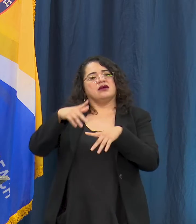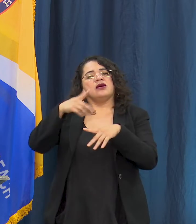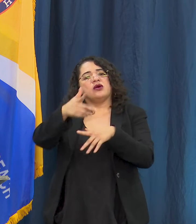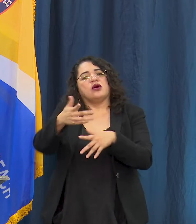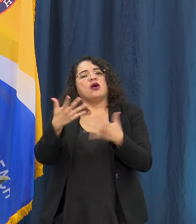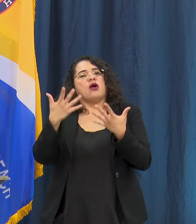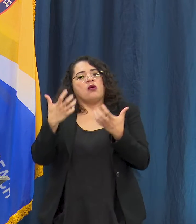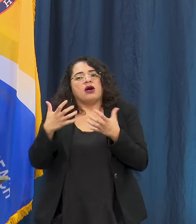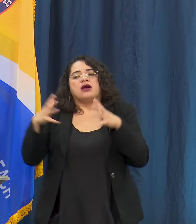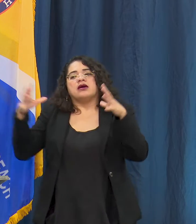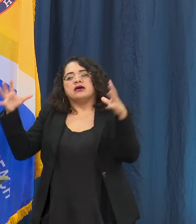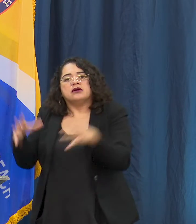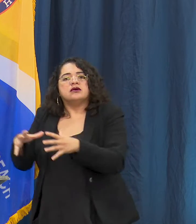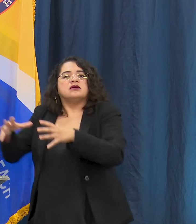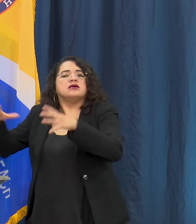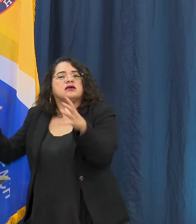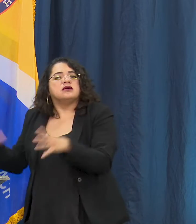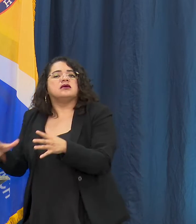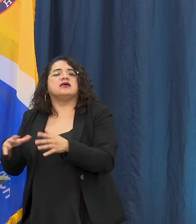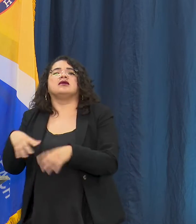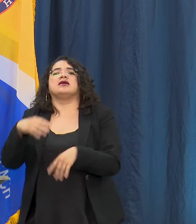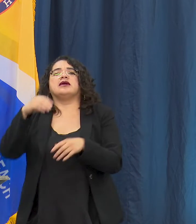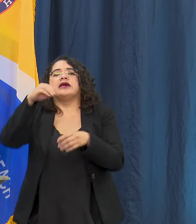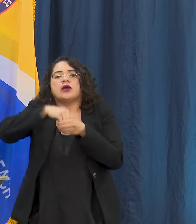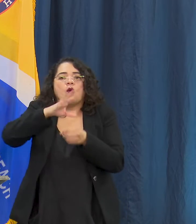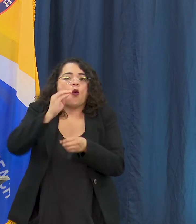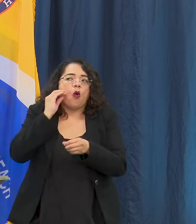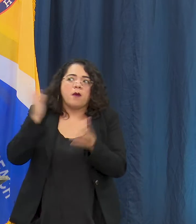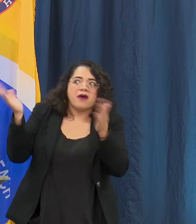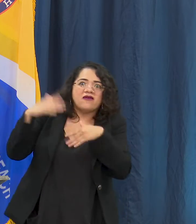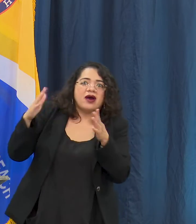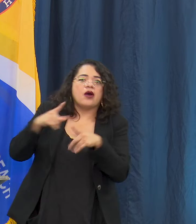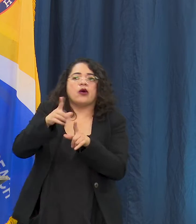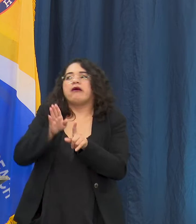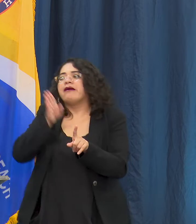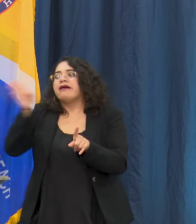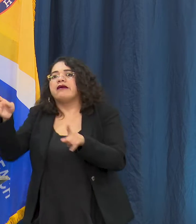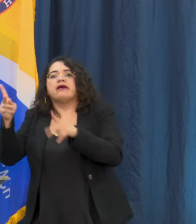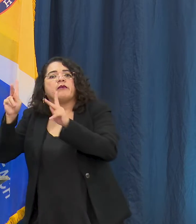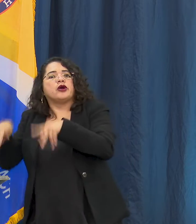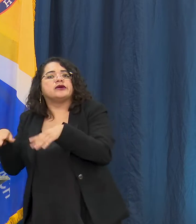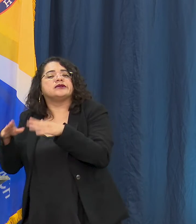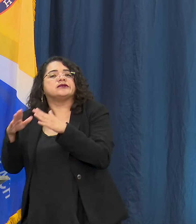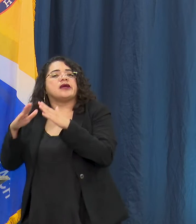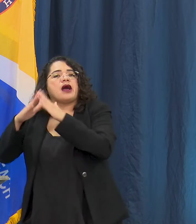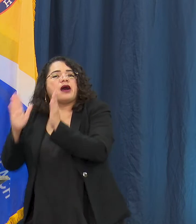de la casa en en grupos grandes es muy importante que el momento volver say